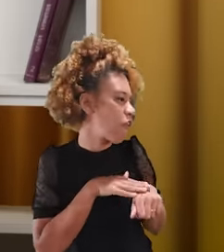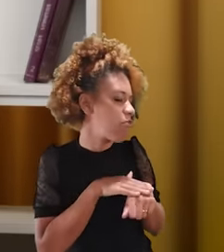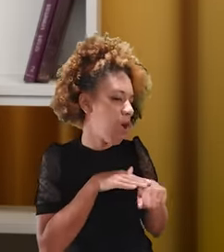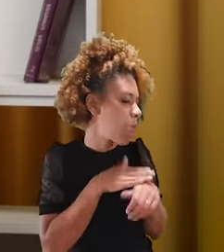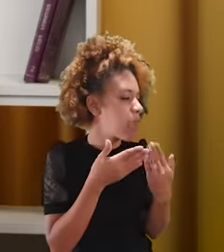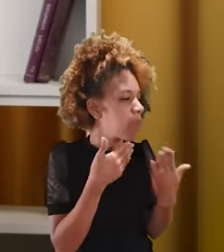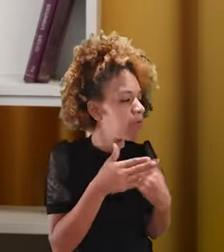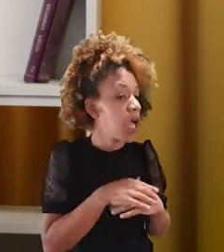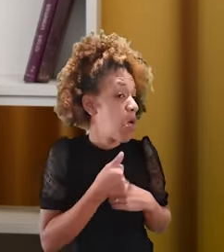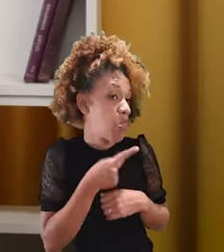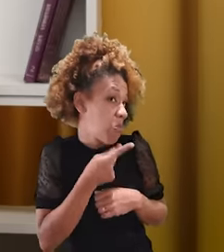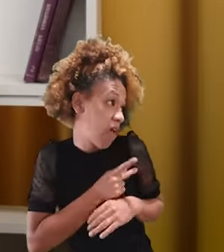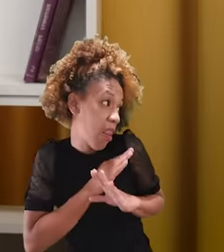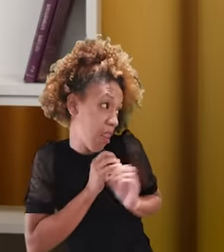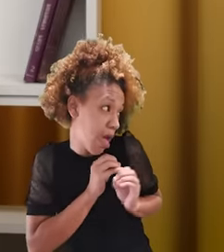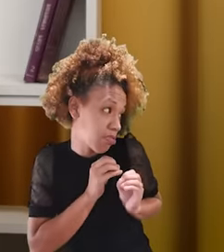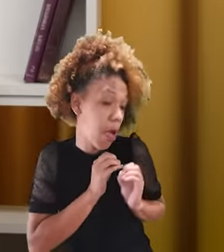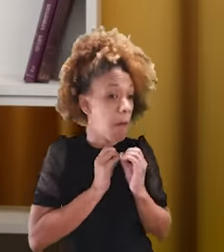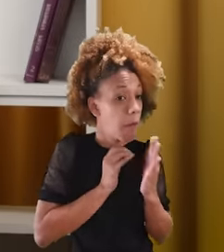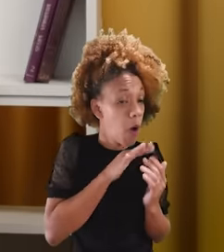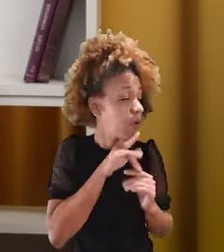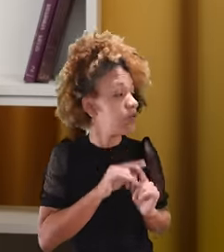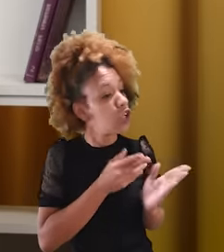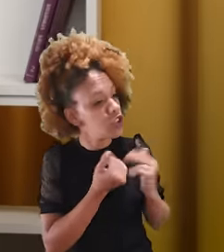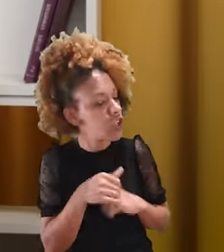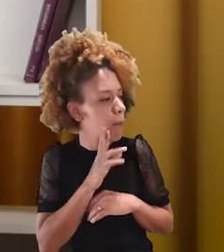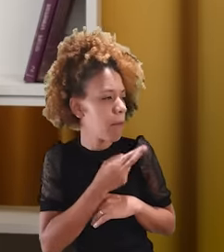não falo nem que foi bom que foi ruim eu só olho para você e fale Ei vamos jantar você não fica